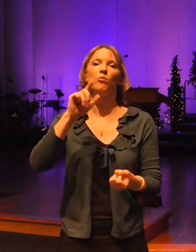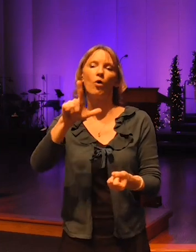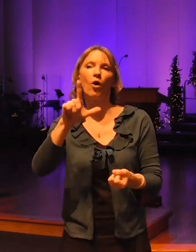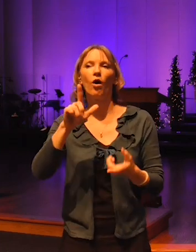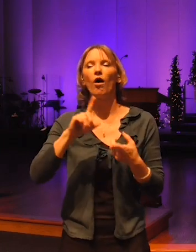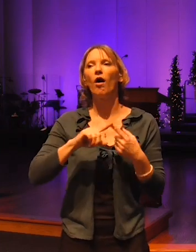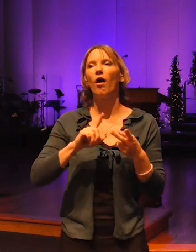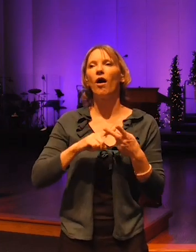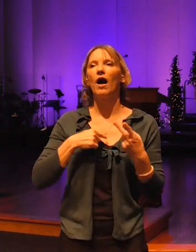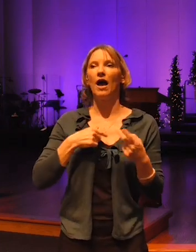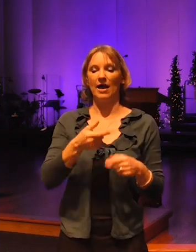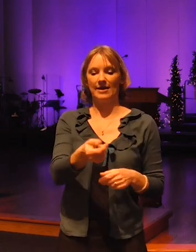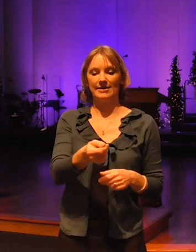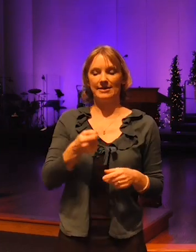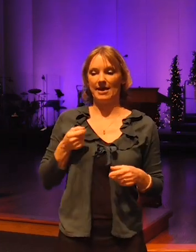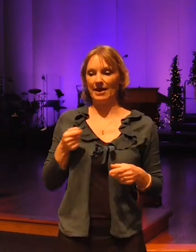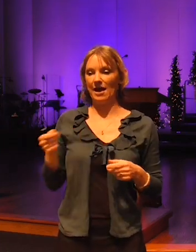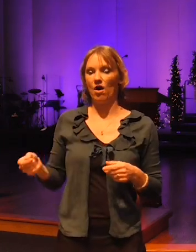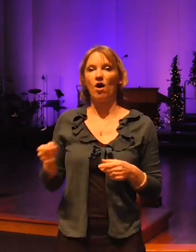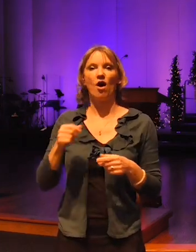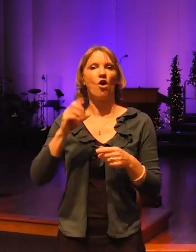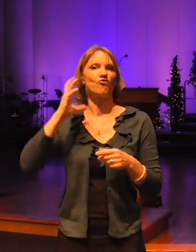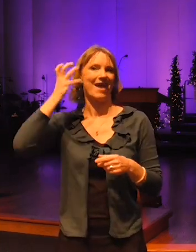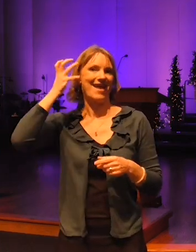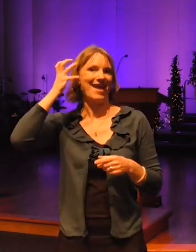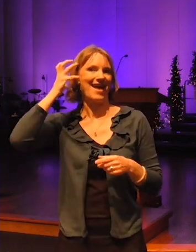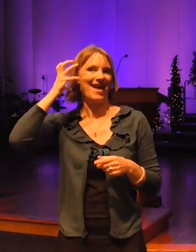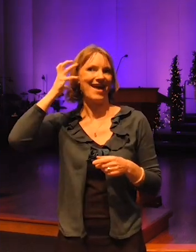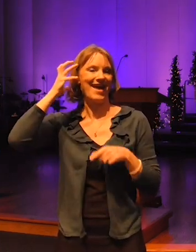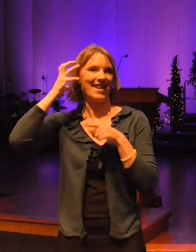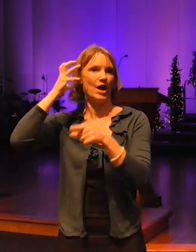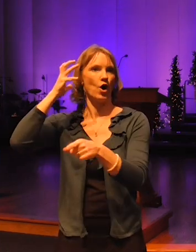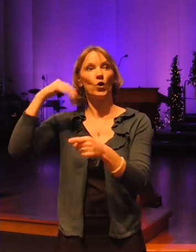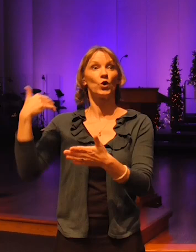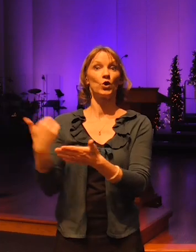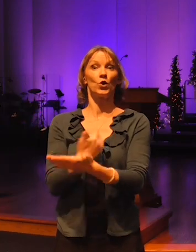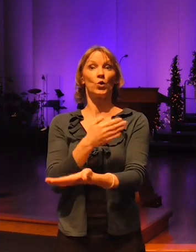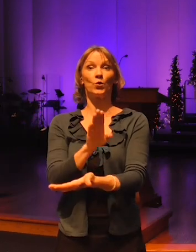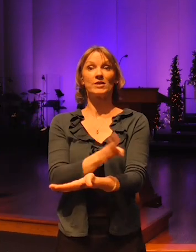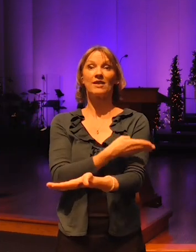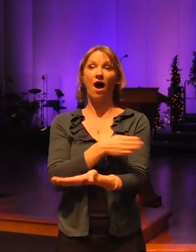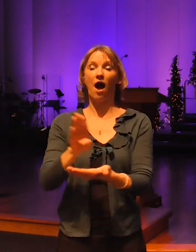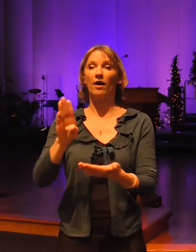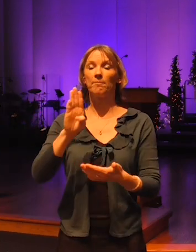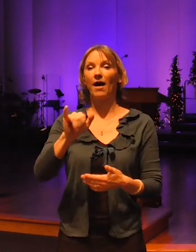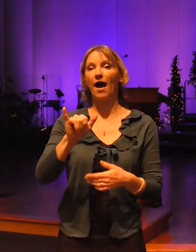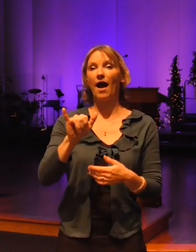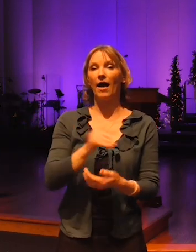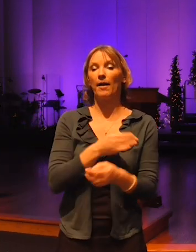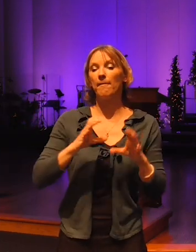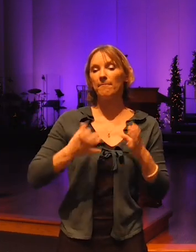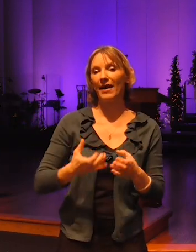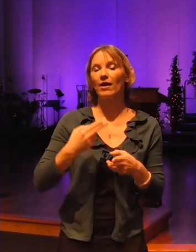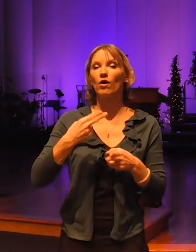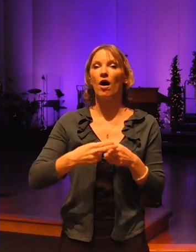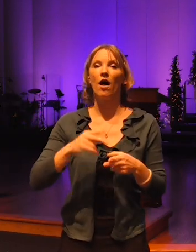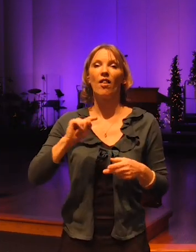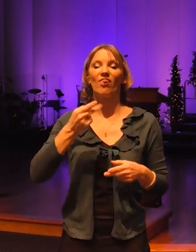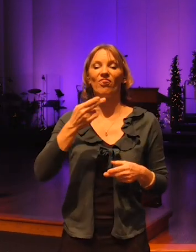y la radio está encendida y aquí hay una nueva canción de una banda llamada The New Radicals llamada "obtienes lo que das"